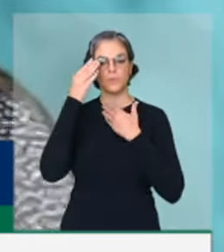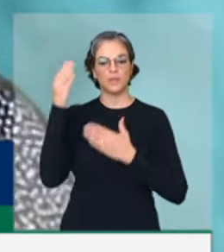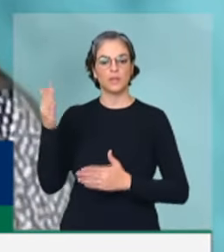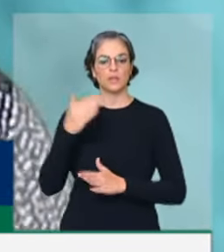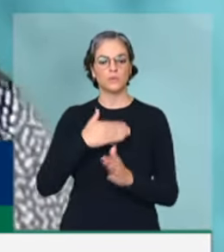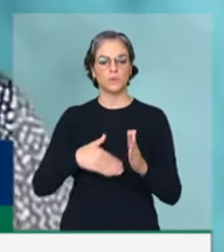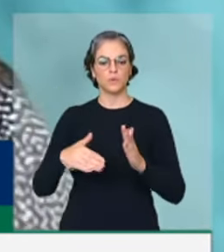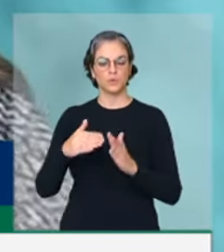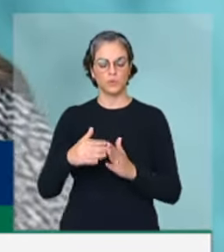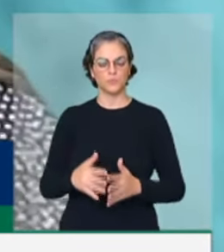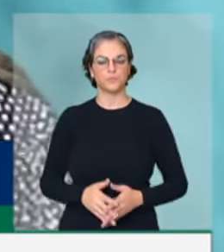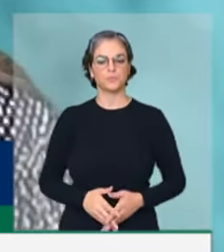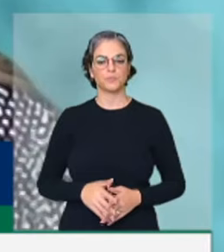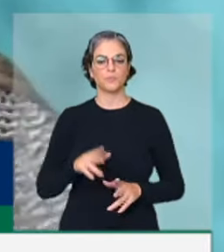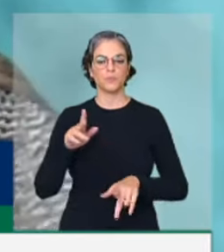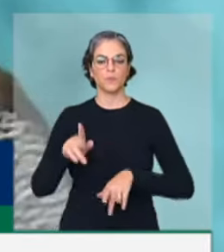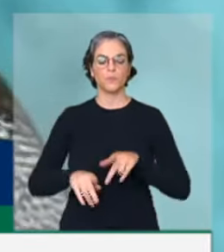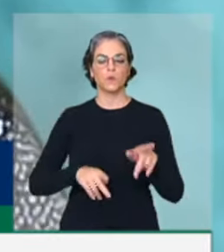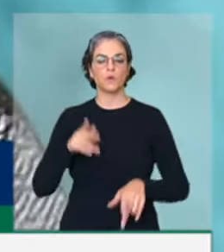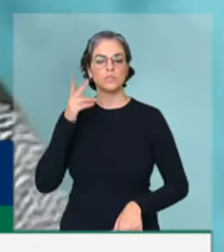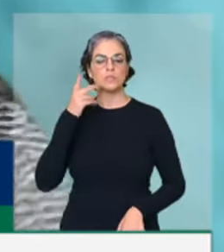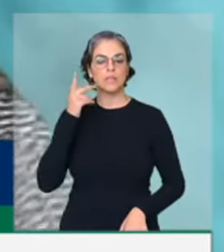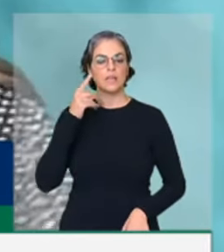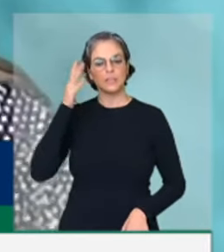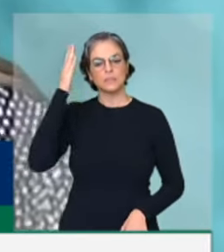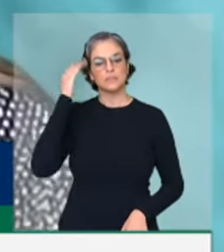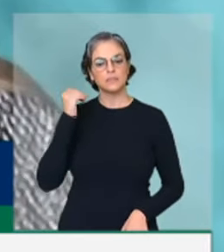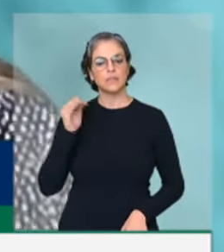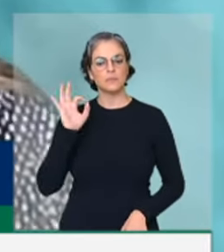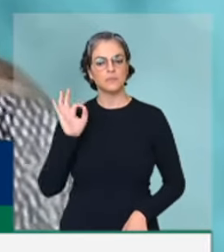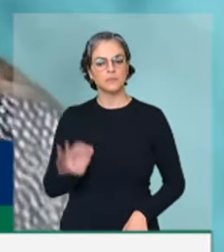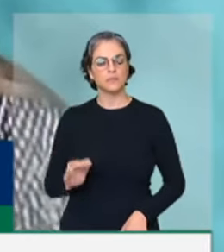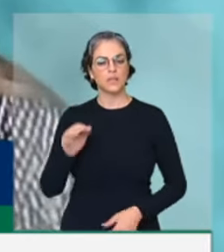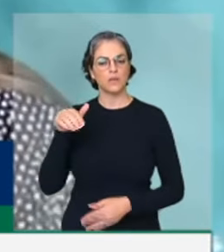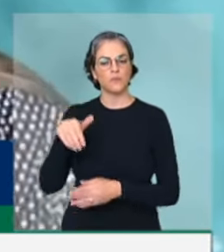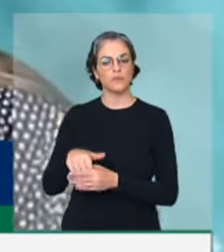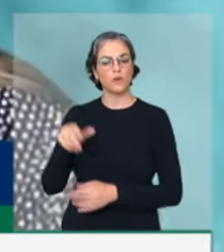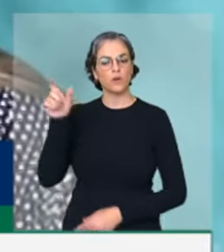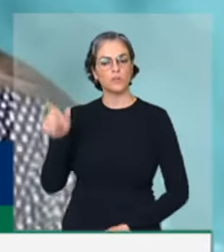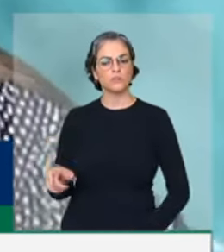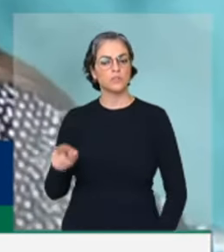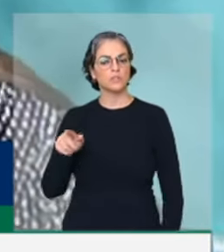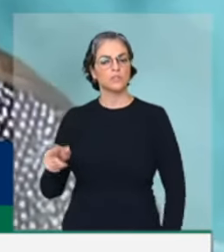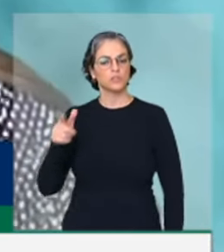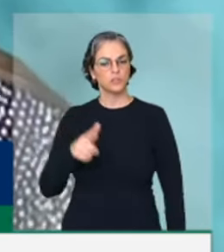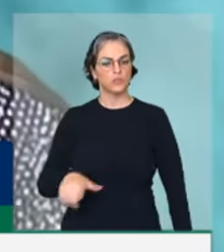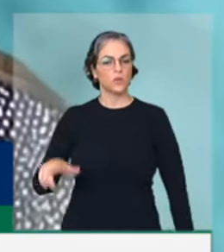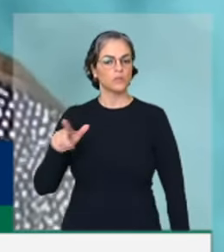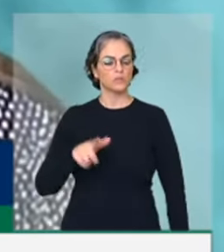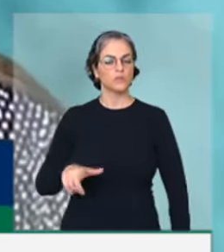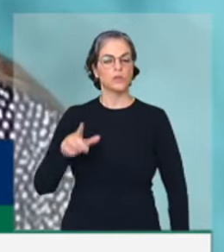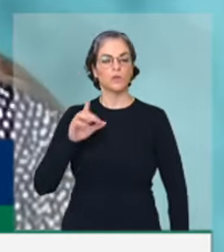SABE O QUE FAZ QUANDO LHE TRAZ REPETIDAMENTE É CÂMARA DOS DEPUTADOS. NÓS PRECISAMOS DE VOCÊ . SENHOR PRESIDENTE, EU GOSTARIA DE DIVIDIR ESSE TEMPO